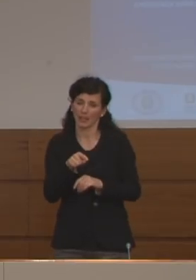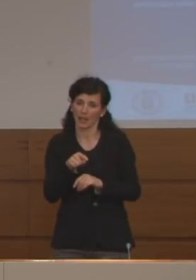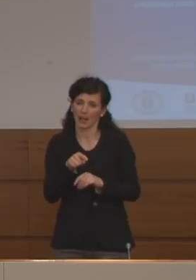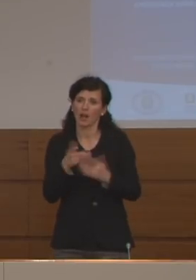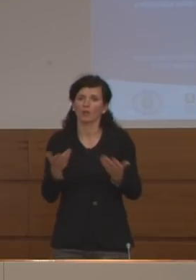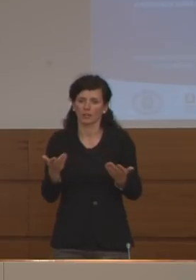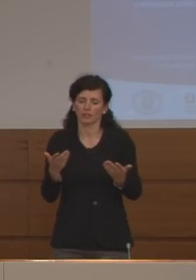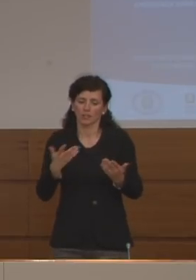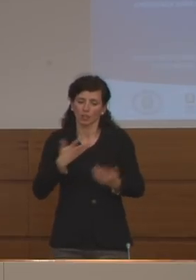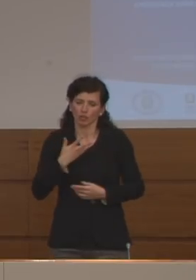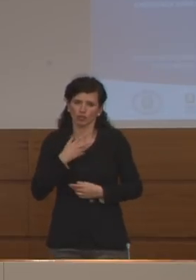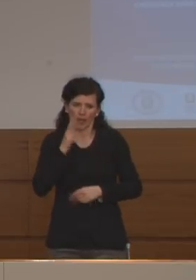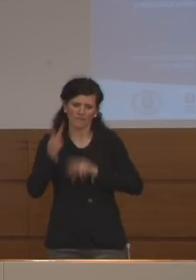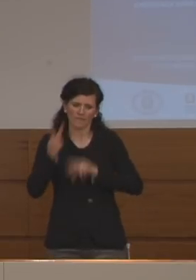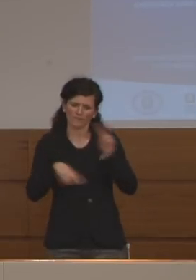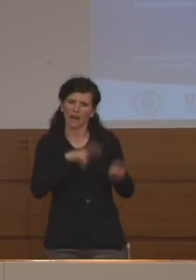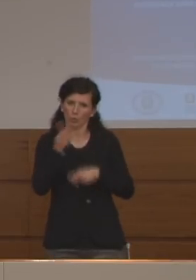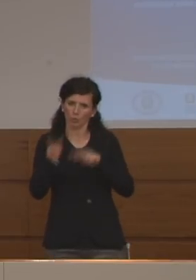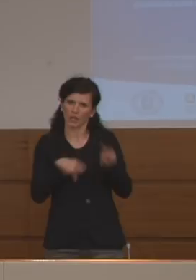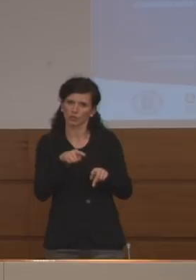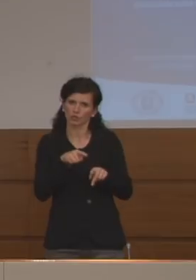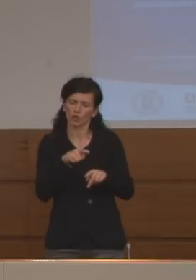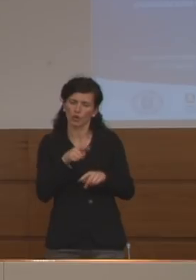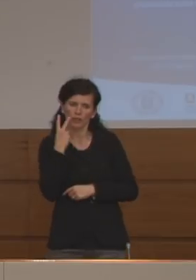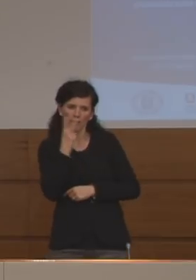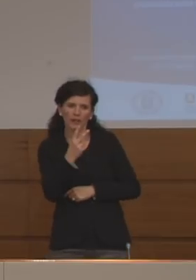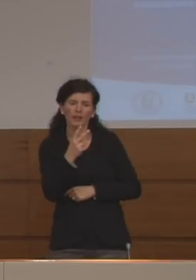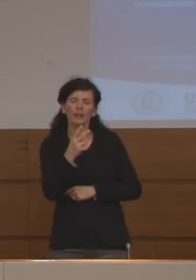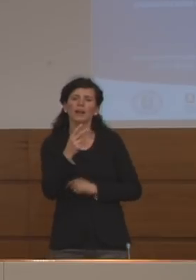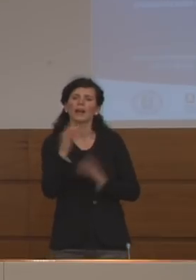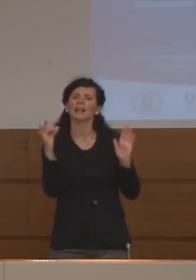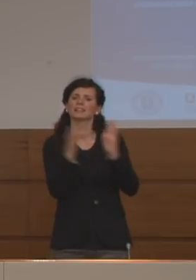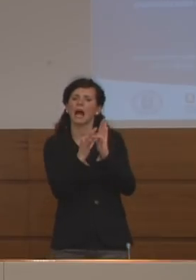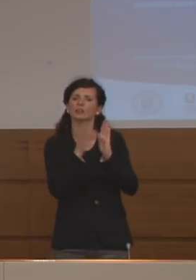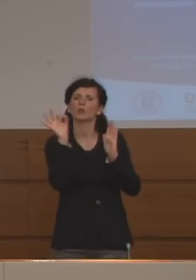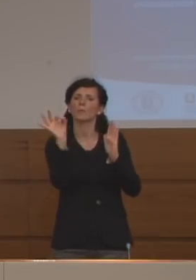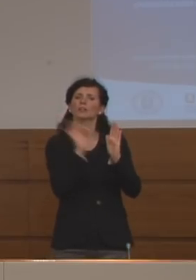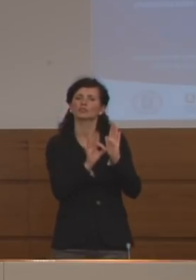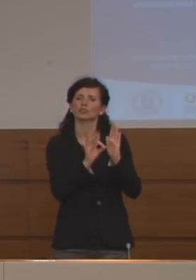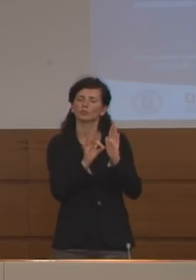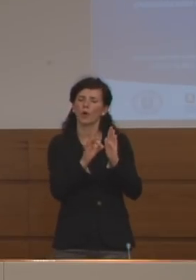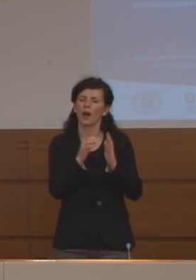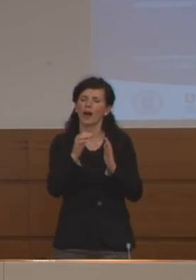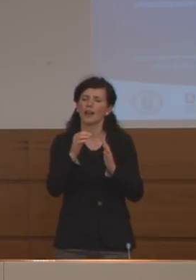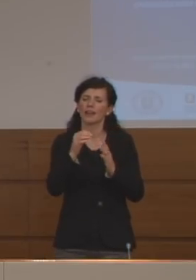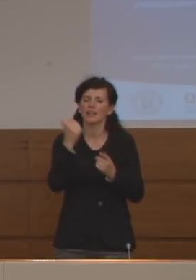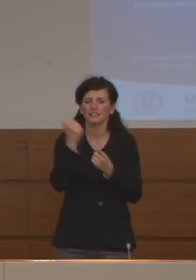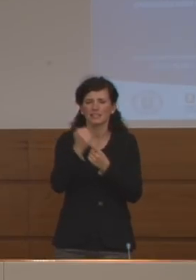valutazione relativa al tasso di sieroprevalenza, in tempi brevi.